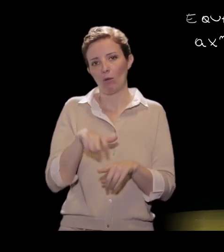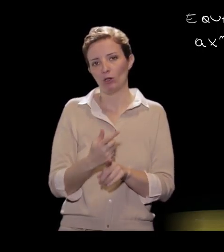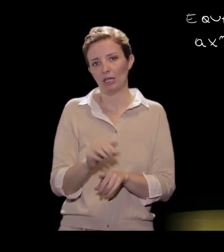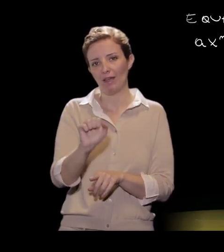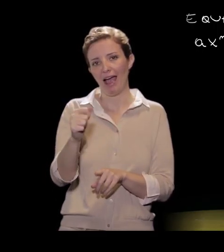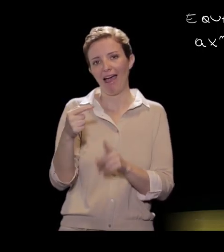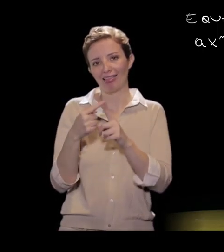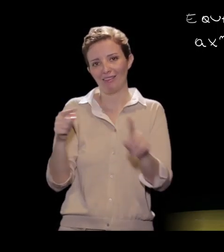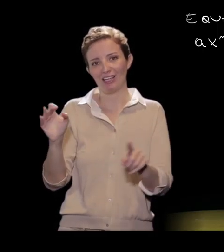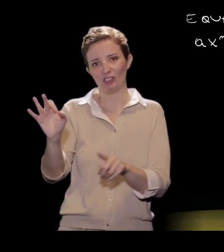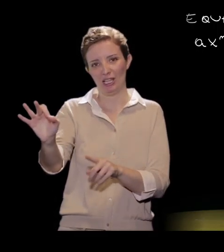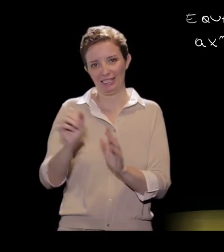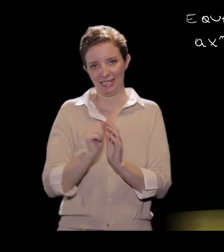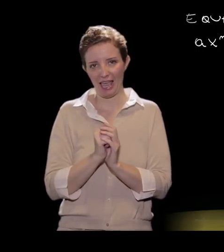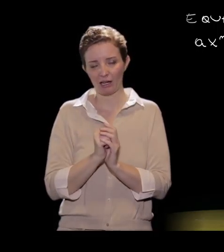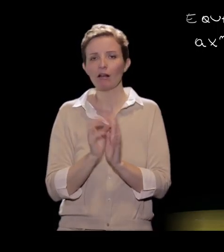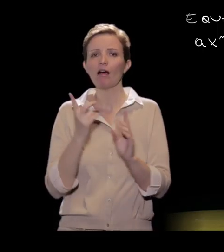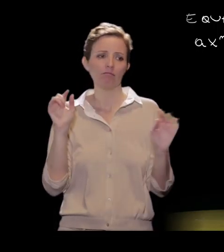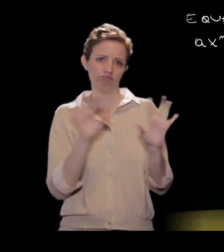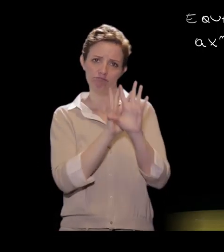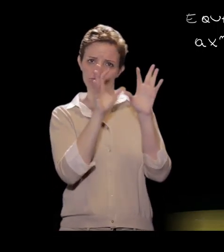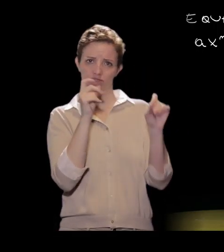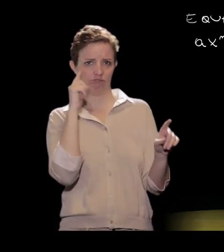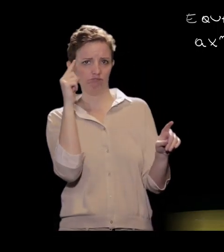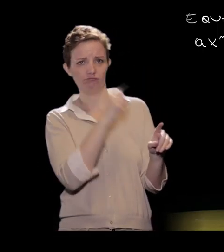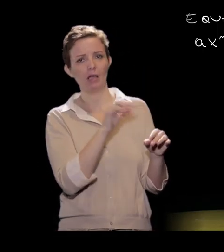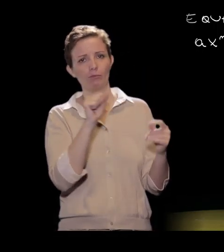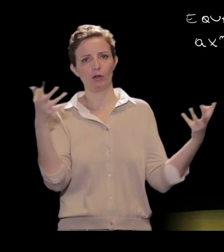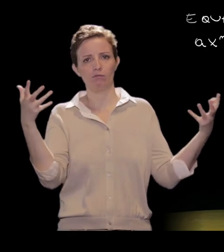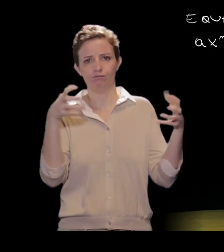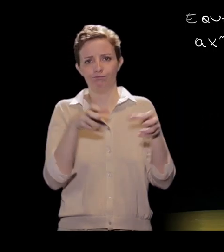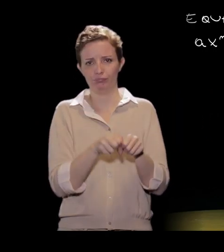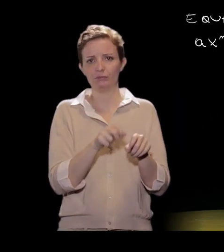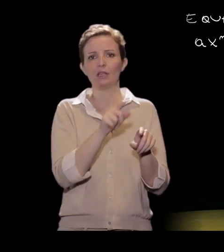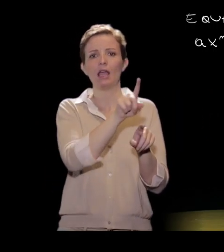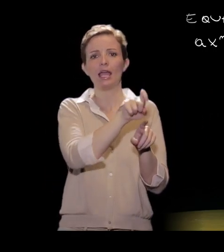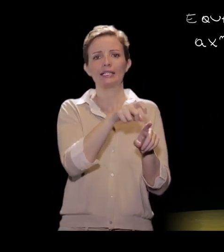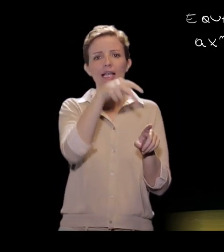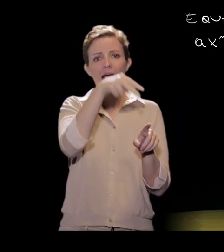Naturalmente queste possono essere portate a questa forma.